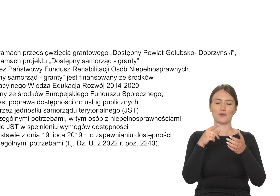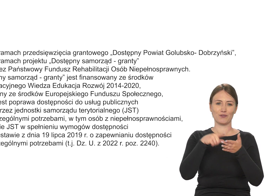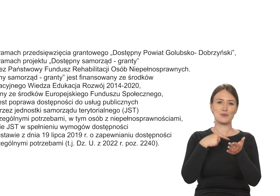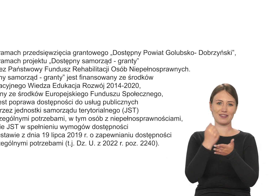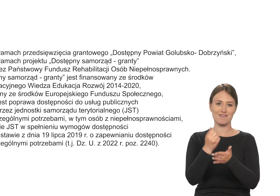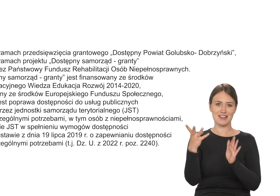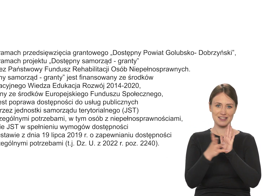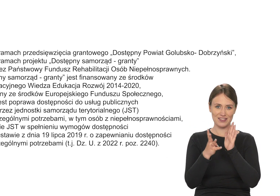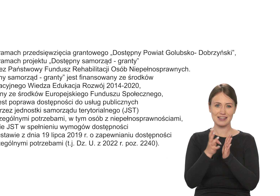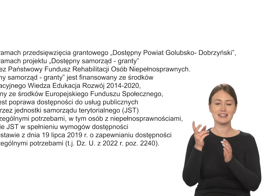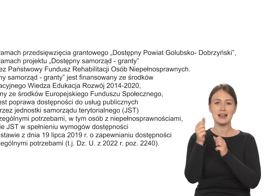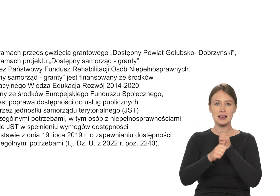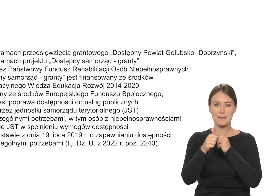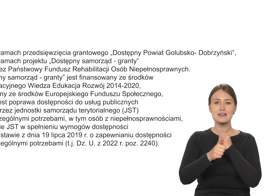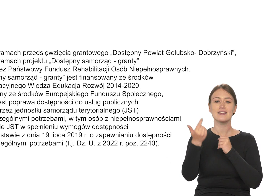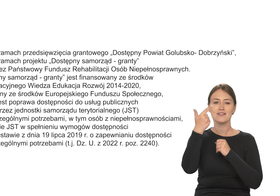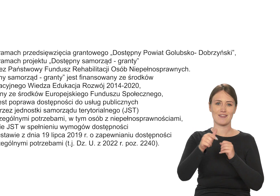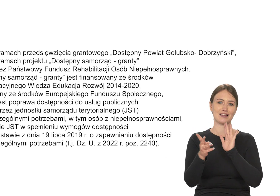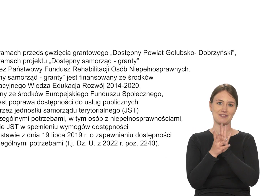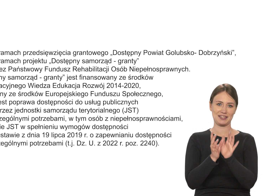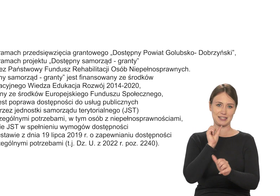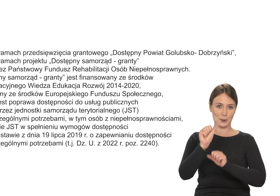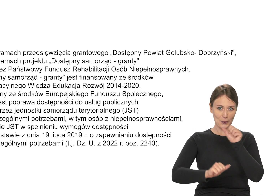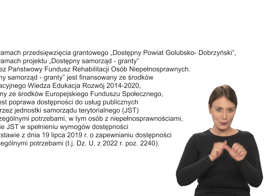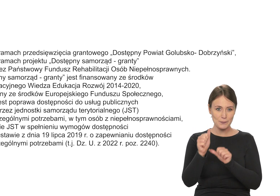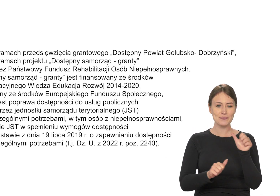określonych w ustawie z dnia 19 lipca 2019 r.